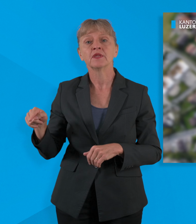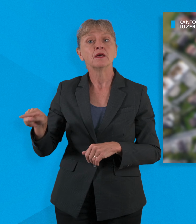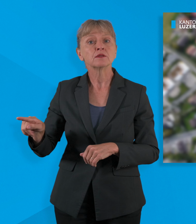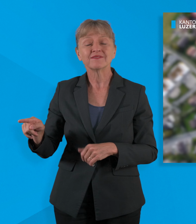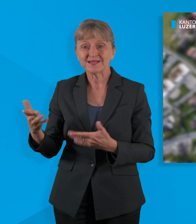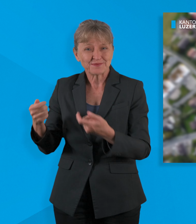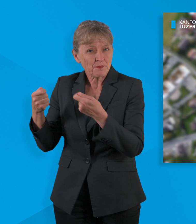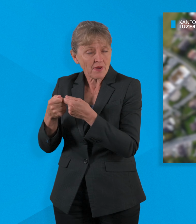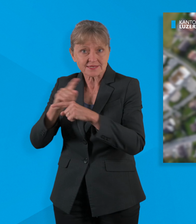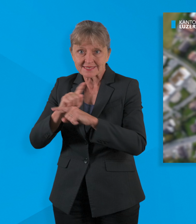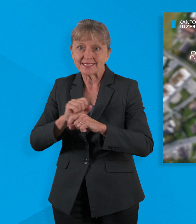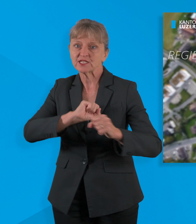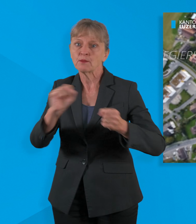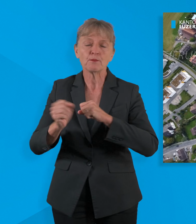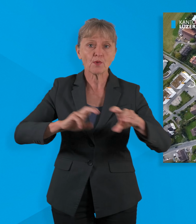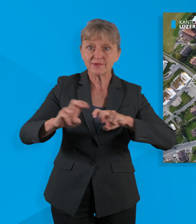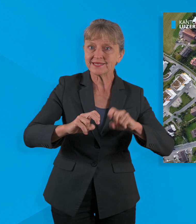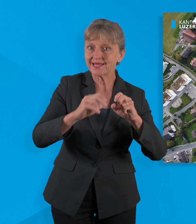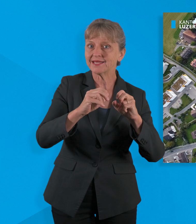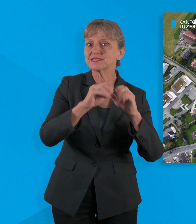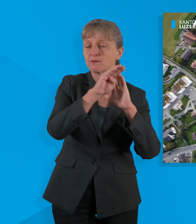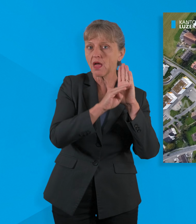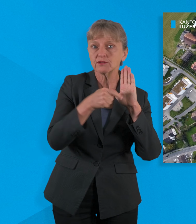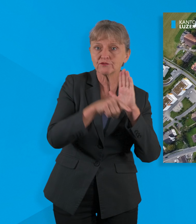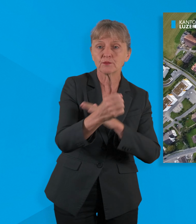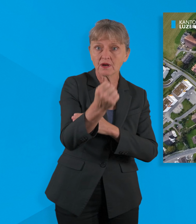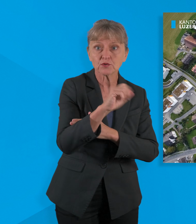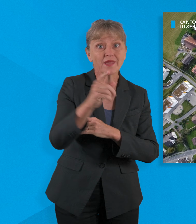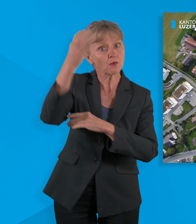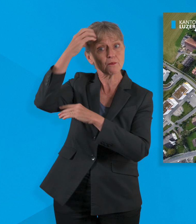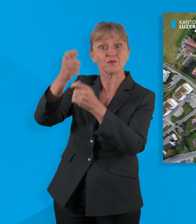Diese passt nicht zur Mobilitätsplanung des Kantons und den Vorgaben des Bundes.